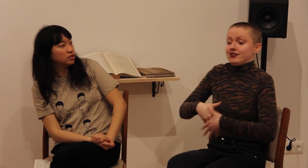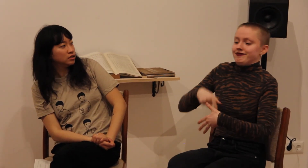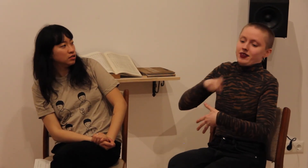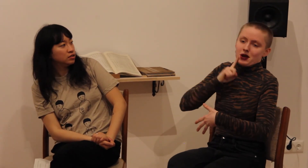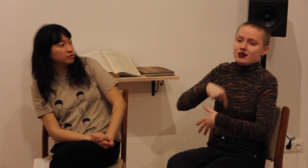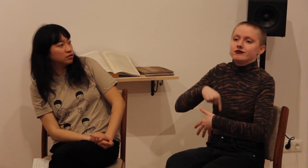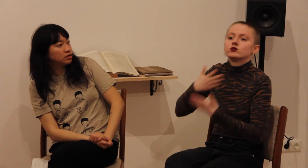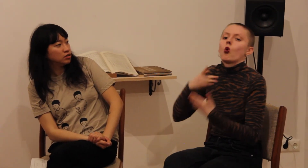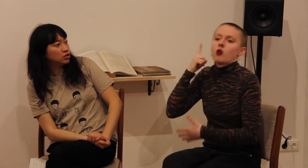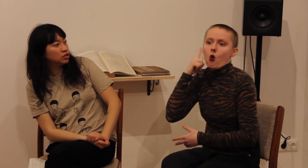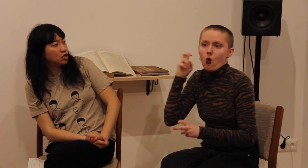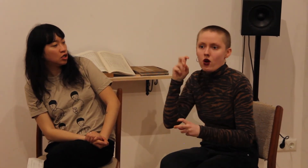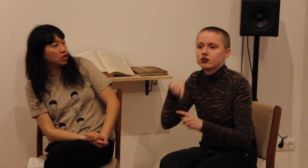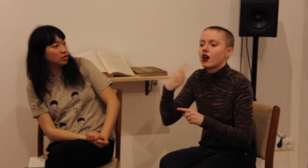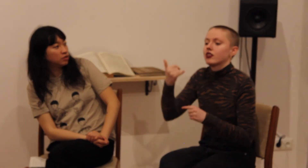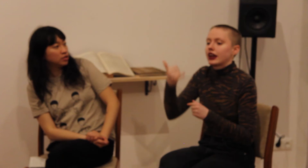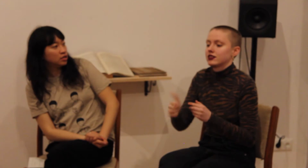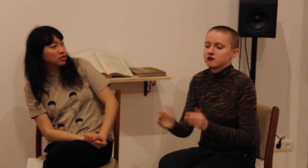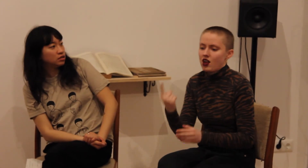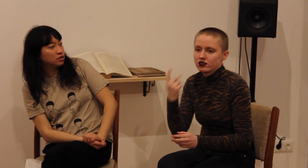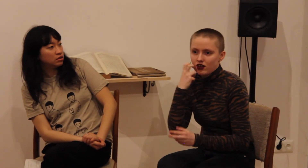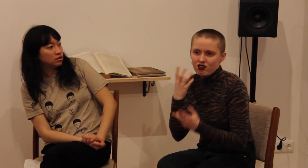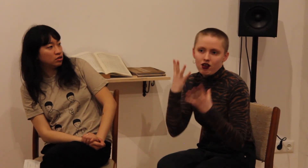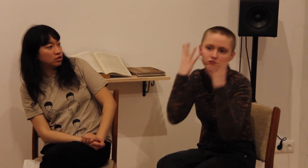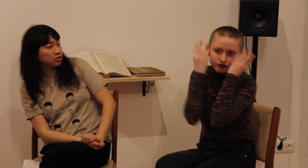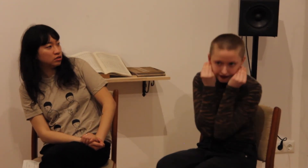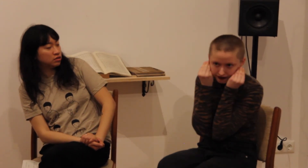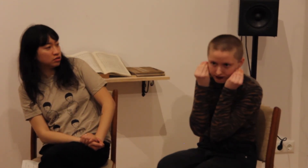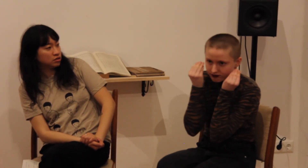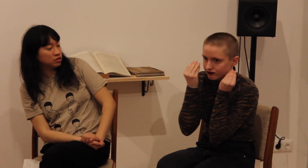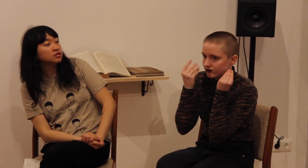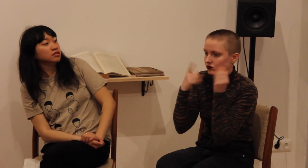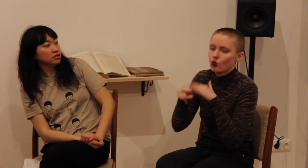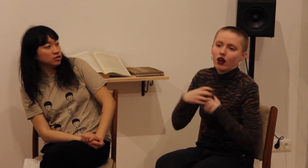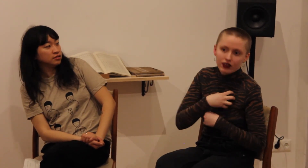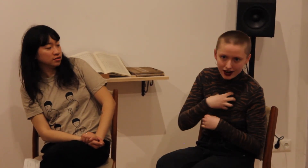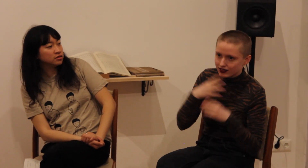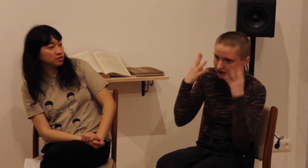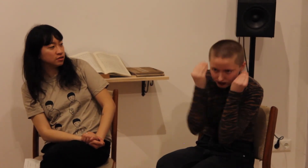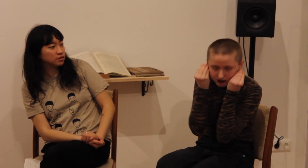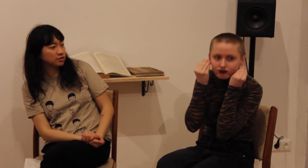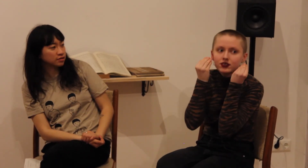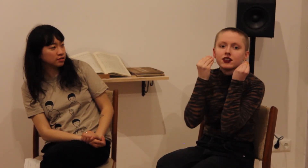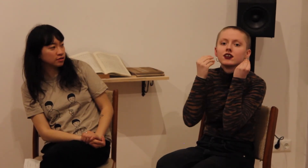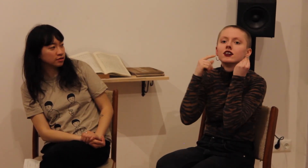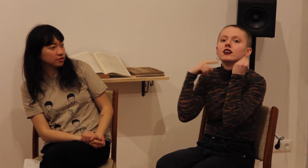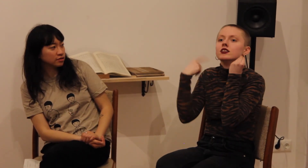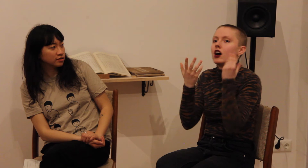Bei mir war es so, dass meine Eltern dachten ich wäre hörend als ich noch im Bauch war, und ich bin hörend geboren.